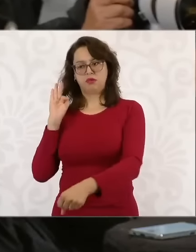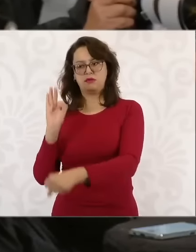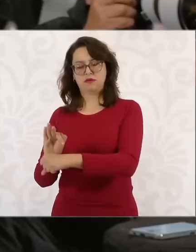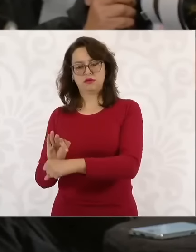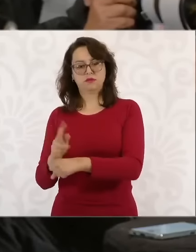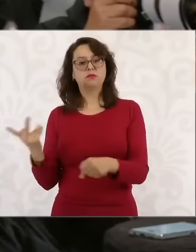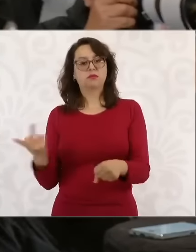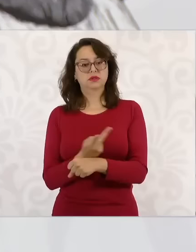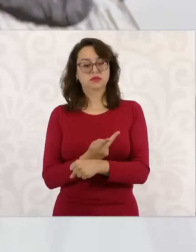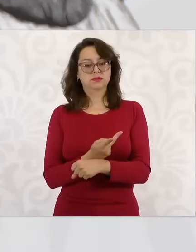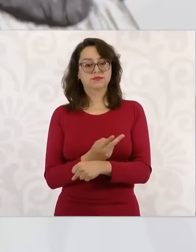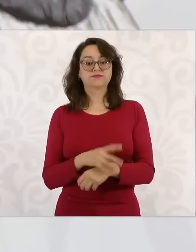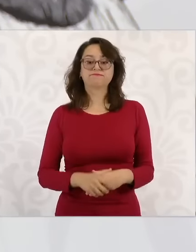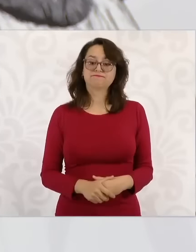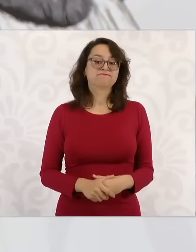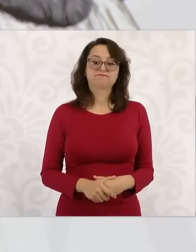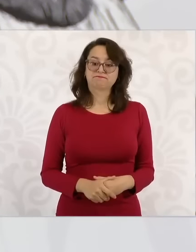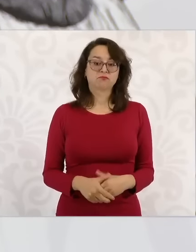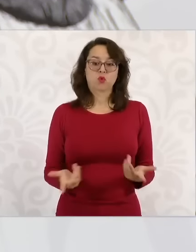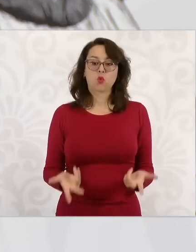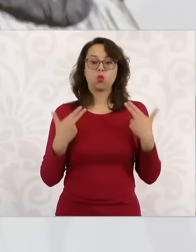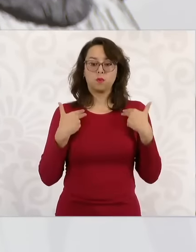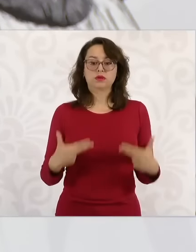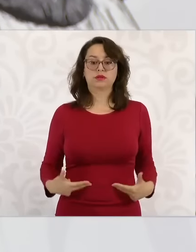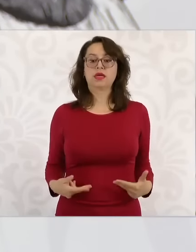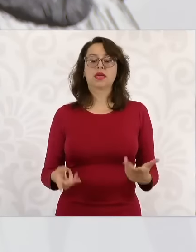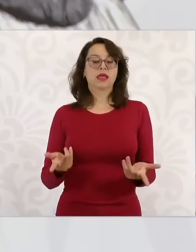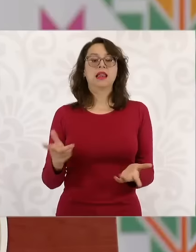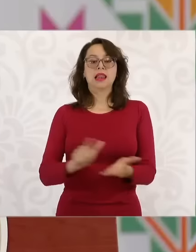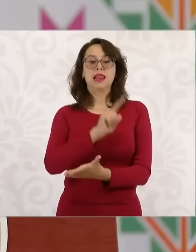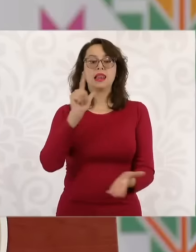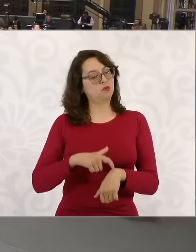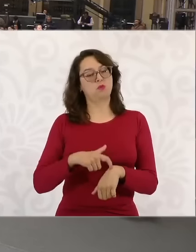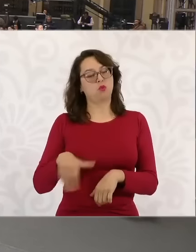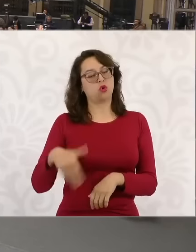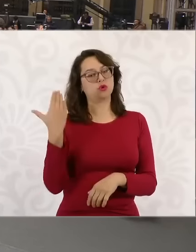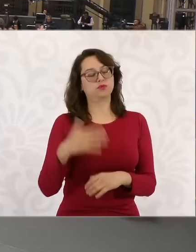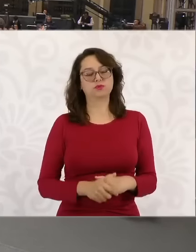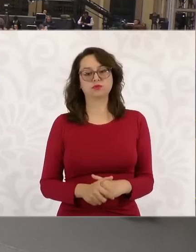a intervenir. Es un asunto humanitario y además parte del derecho internacional en la mar. Hola,